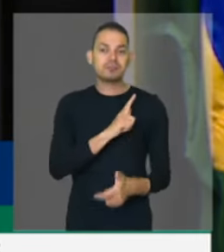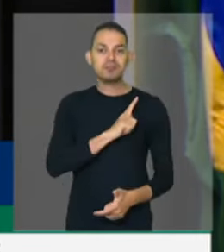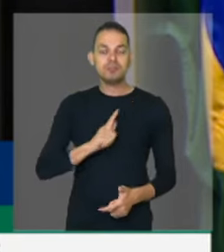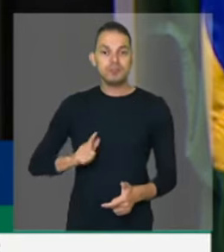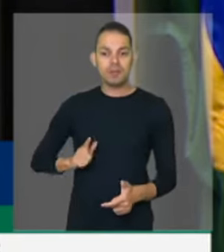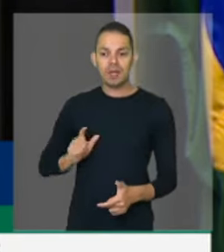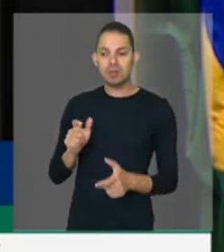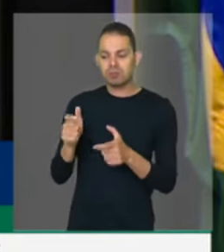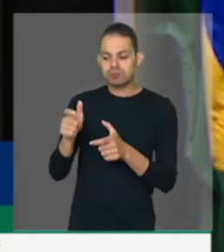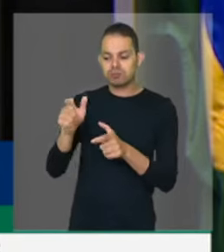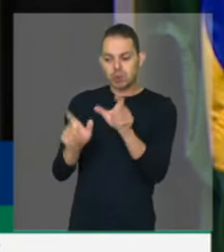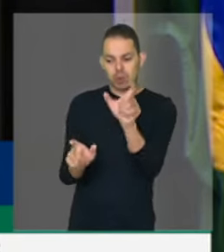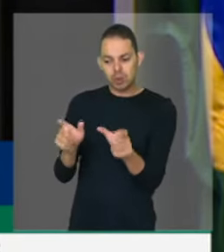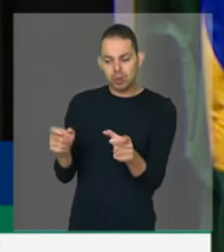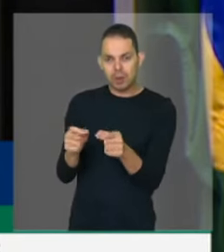PRÓXIMOS QUE, EM GERAL, DIZEM SIM AO PRESIDENTE. ESSE NÃO